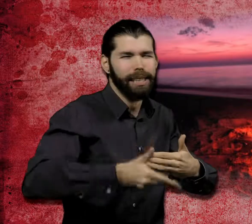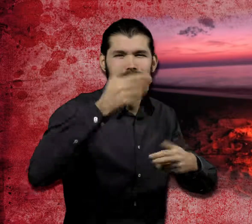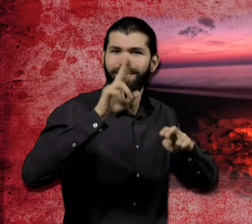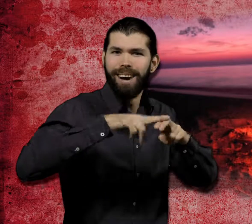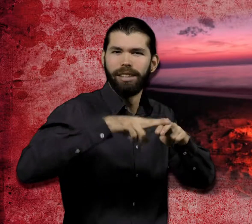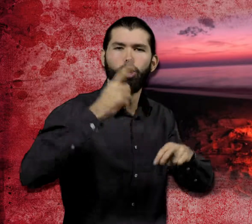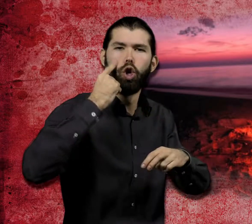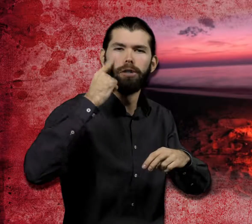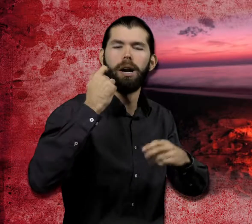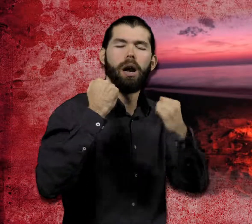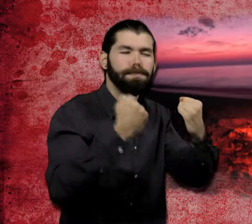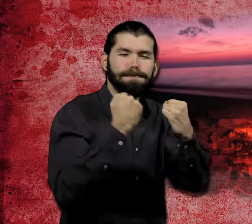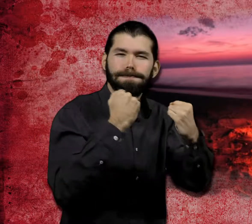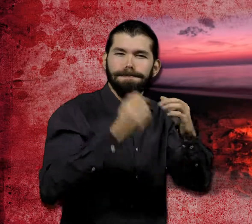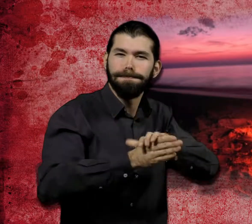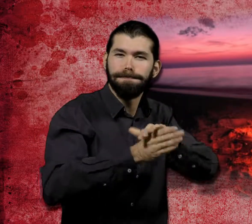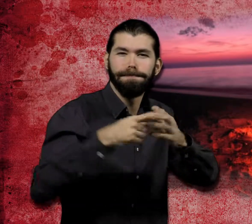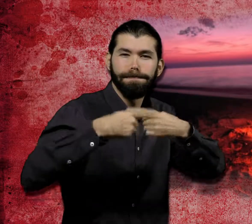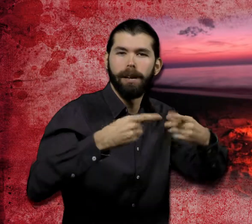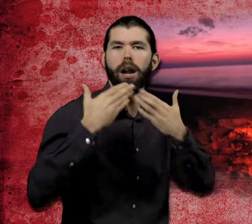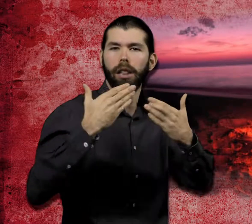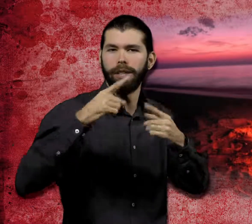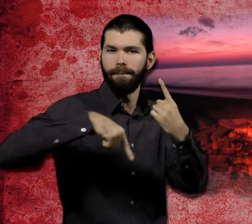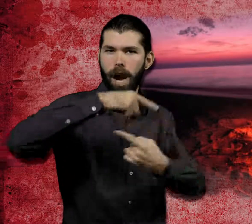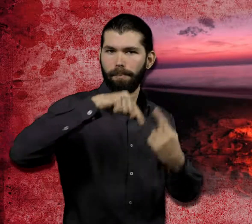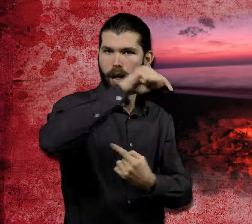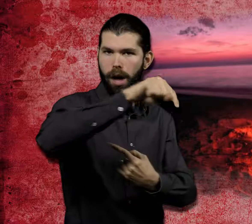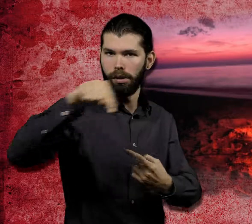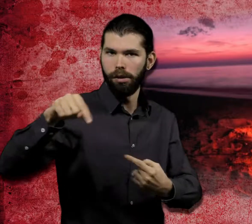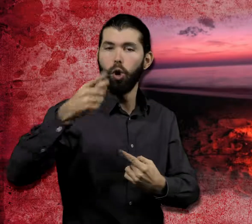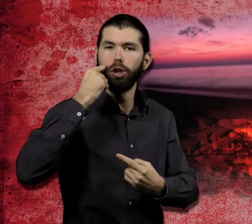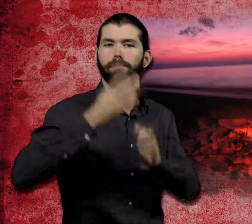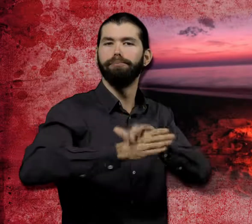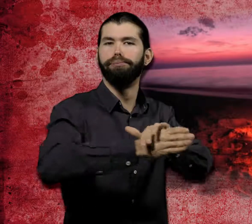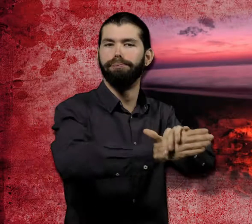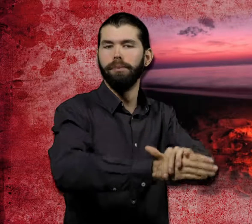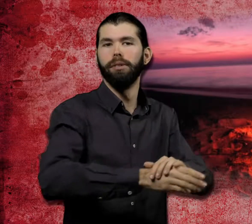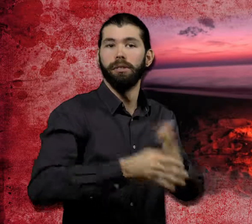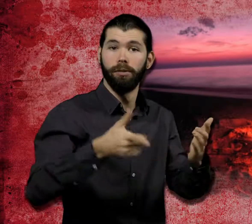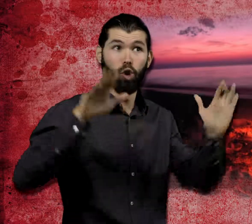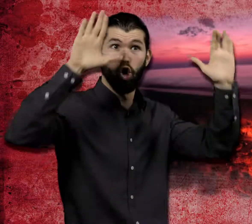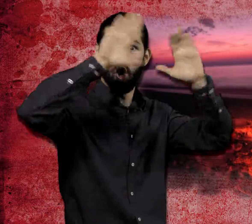El fet és que la tradició dels focs es manté ben viva gràcies al contingut social, col·lectiu i cerimoniós que porta implícit.